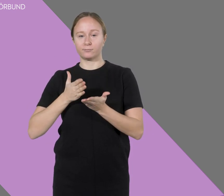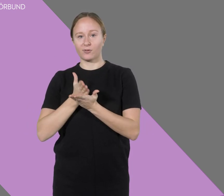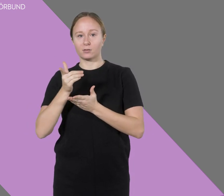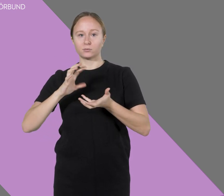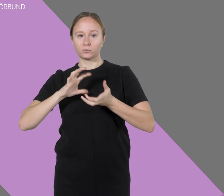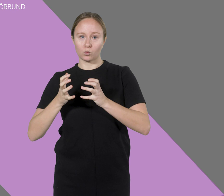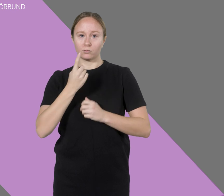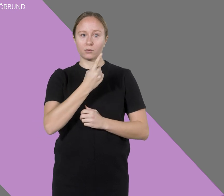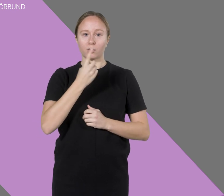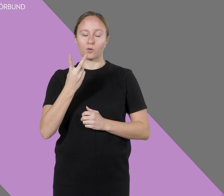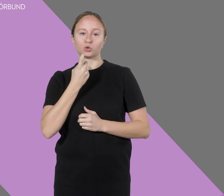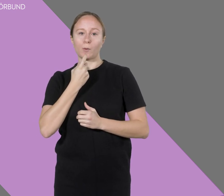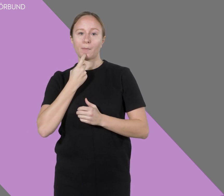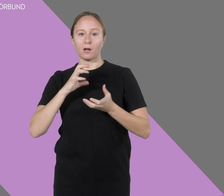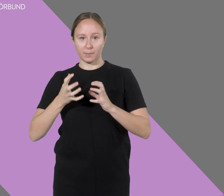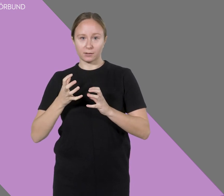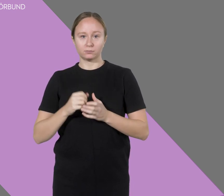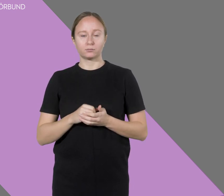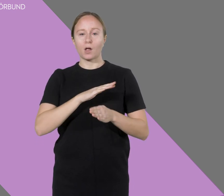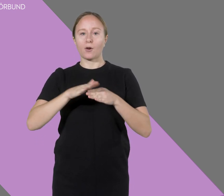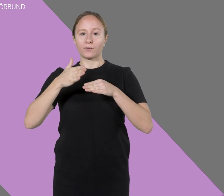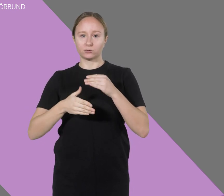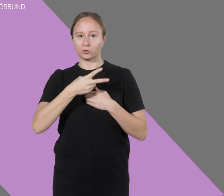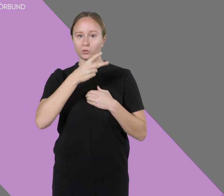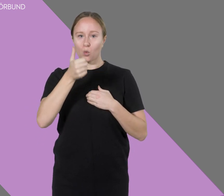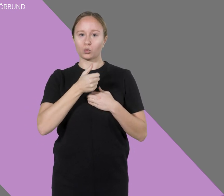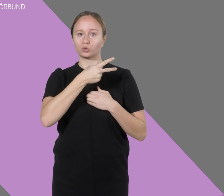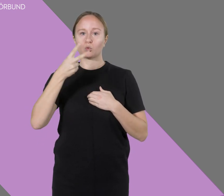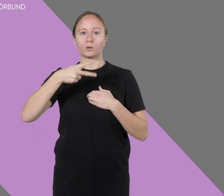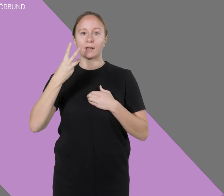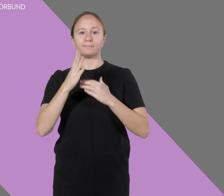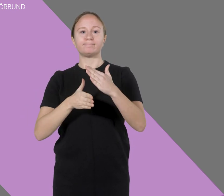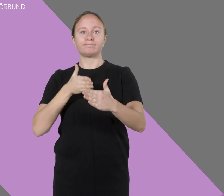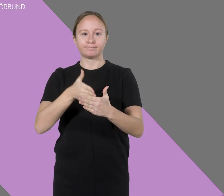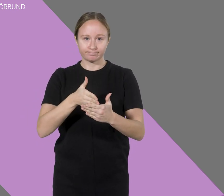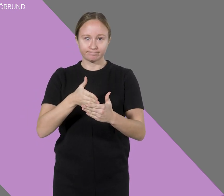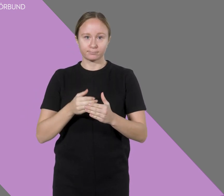via appen 112 Suomi avslutas vid utgången av år 2023.